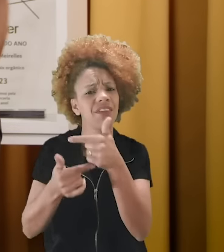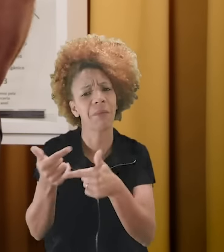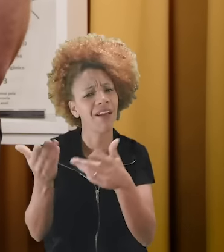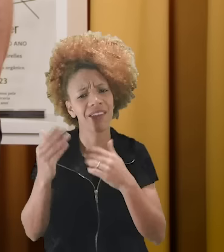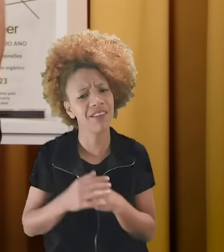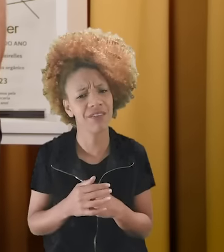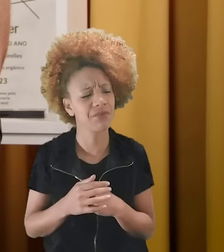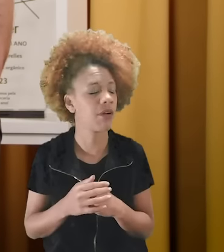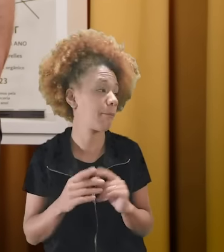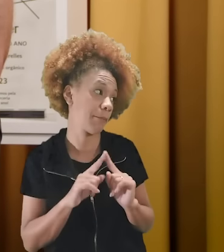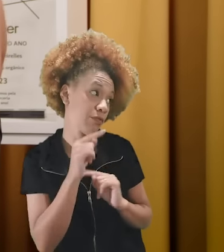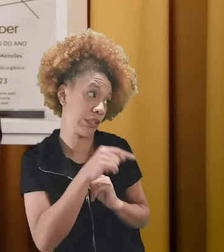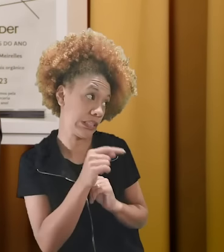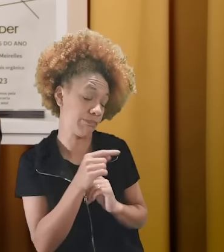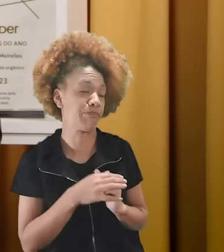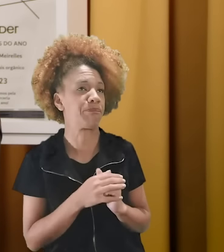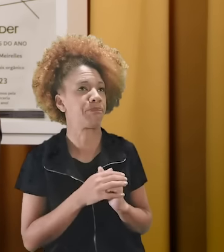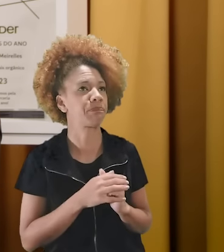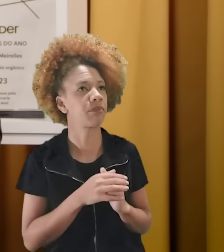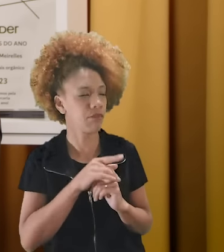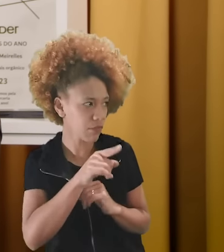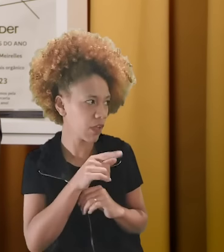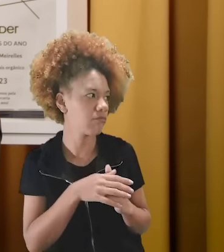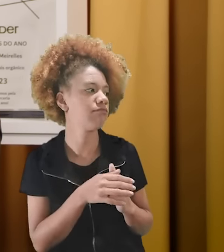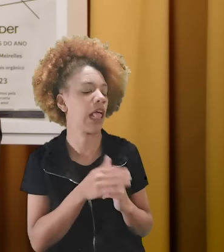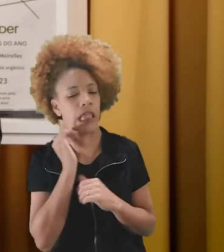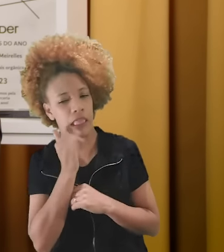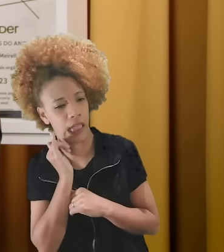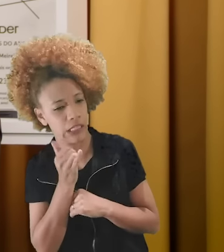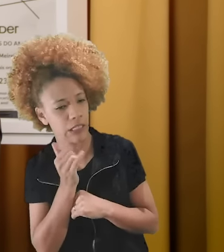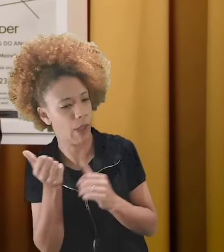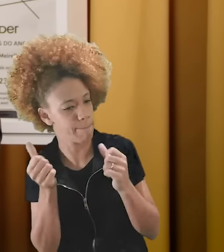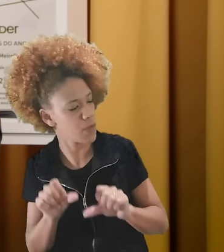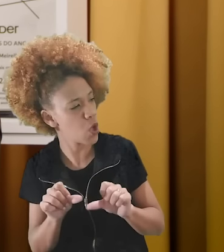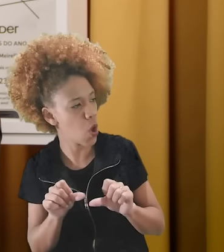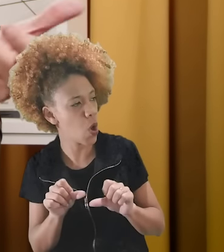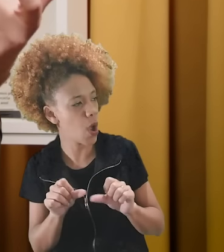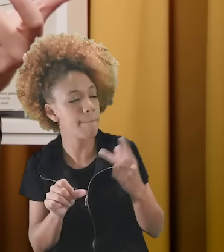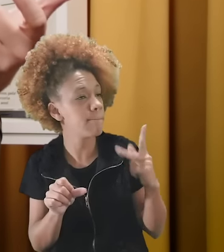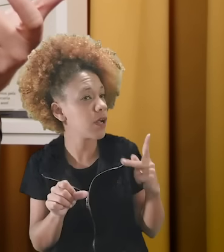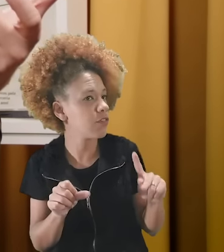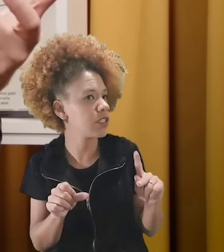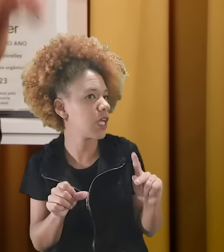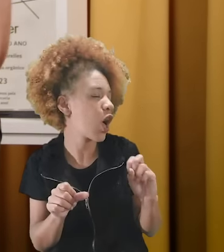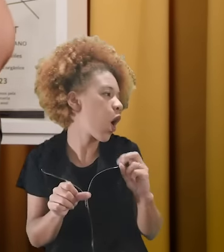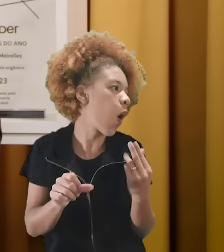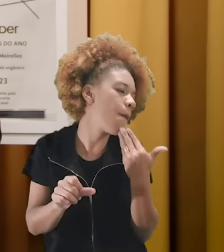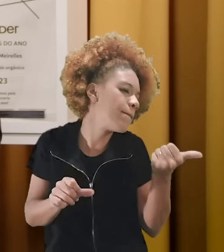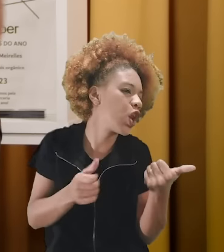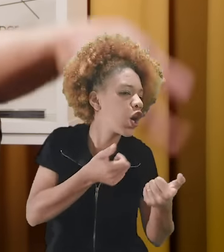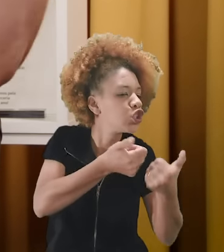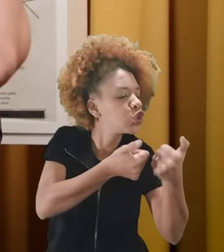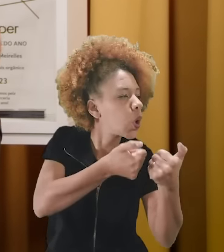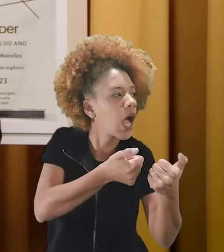trabalhando você lá fazendo a a a narração é pior para você do que jogando ou jogando é pior do que